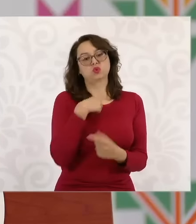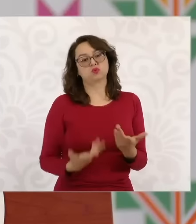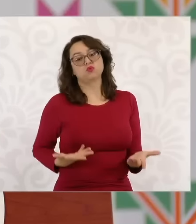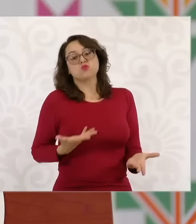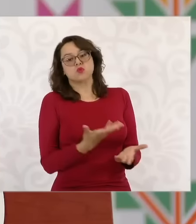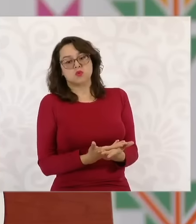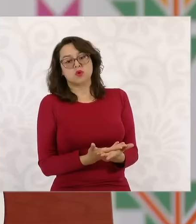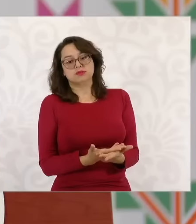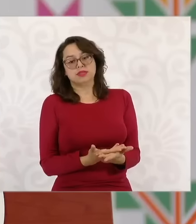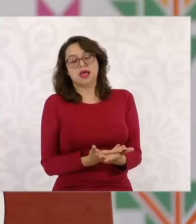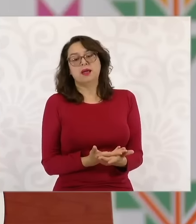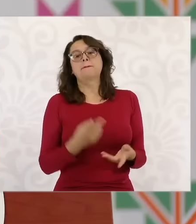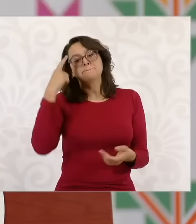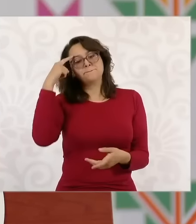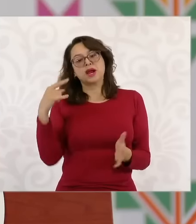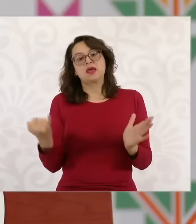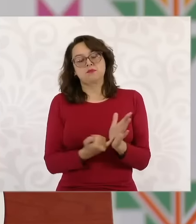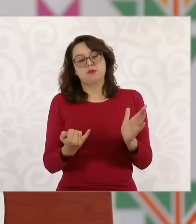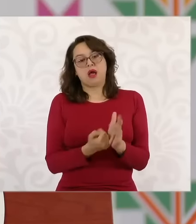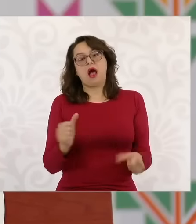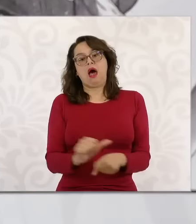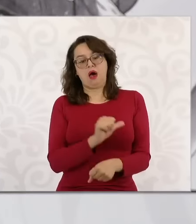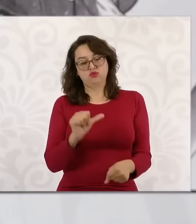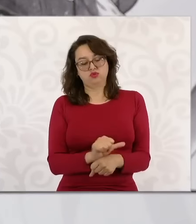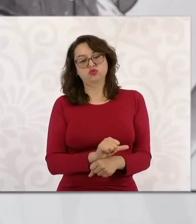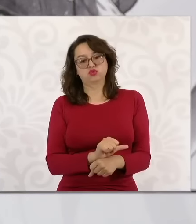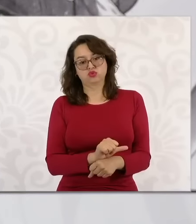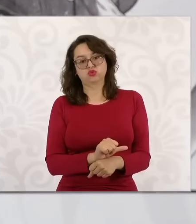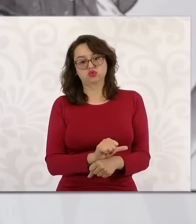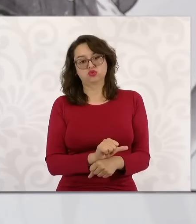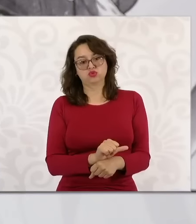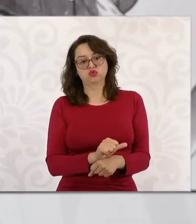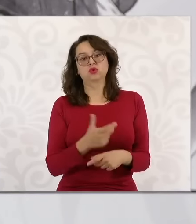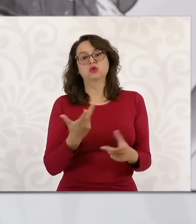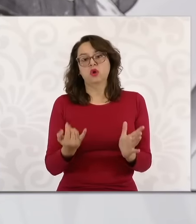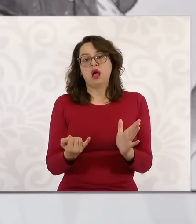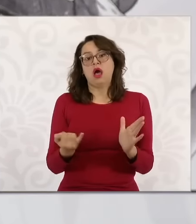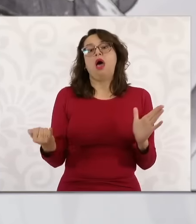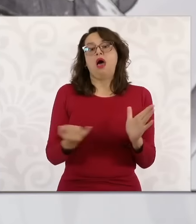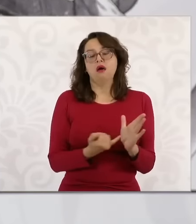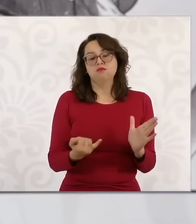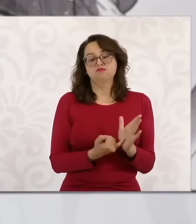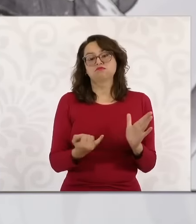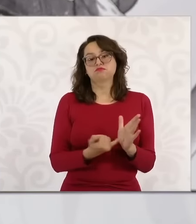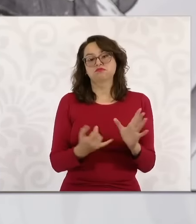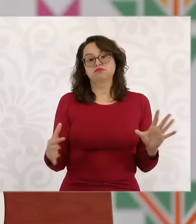disminución de los aranceles de autos, de lo que ellos llaman los aranceles eh ligados al fentanilo